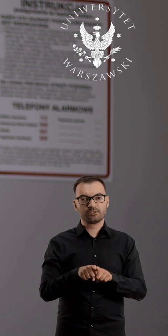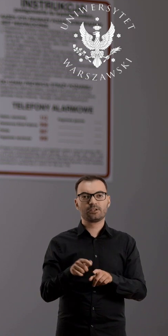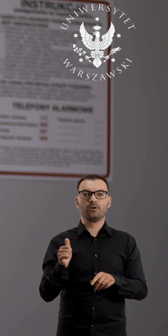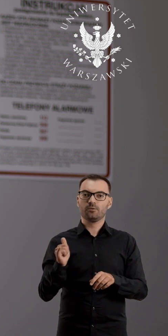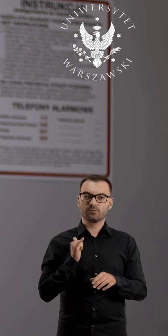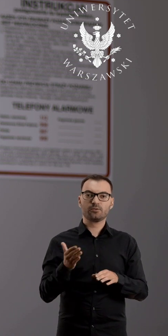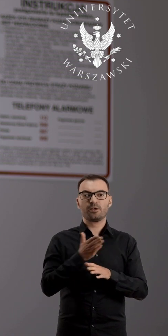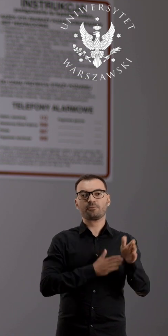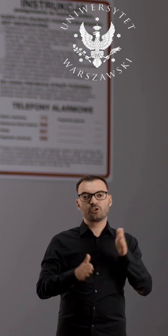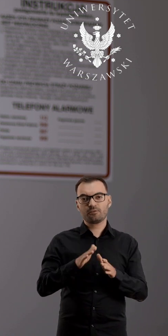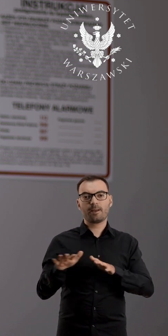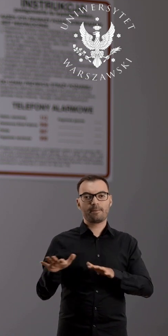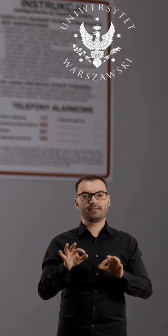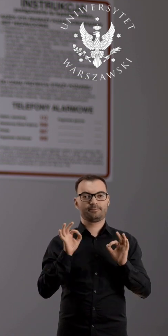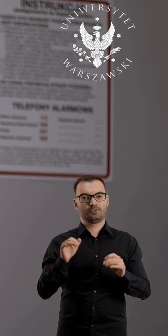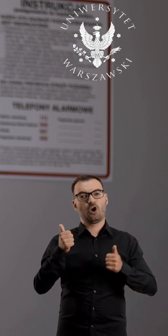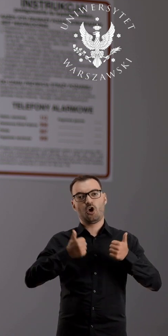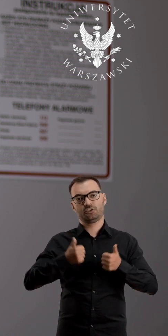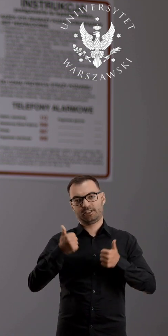miejsc bezpiecznego oczekiwania na ewakuację.